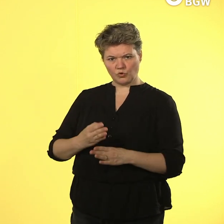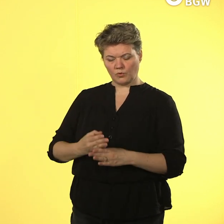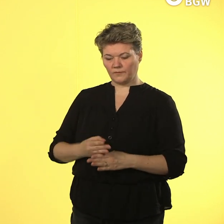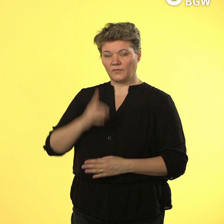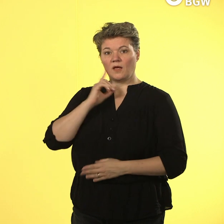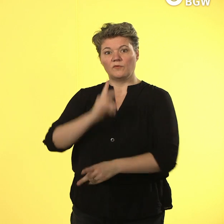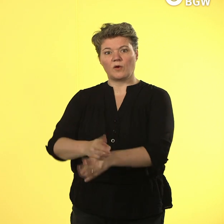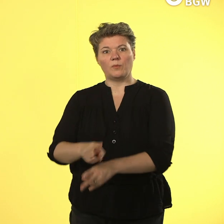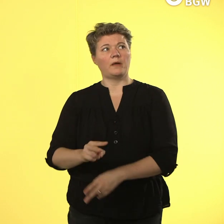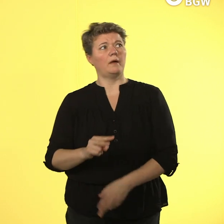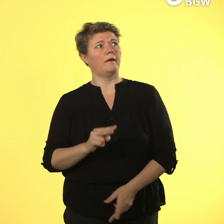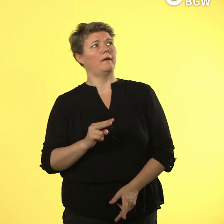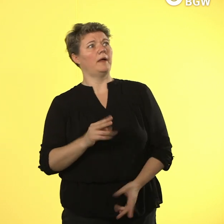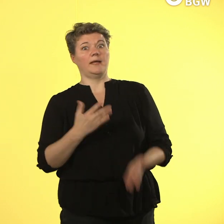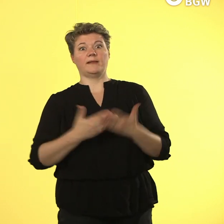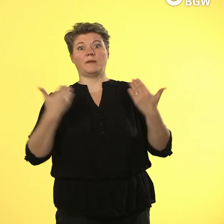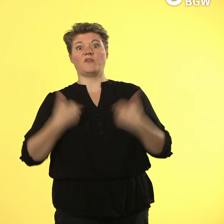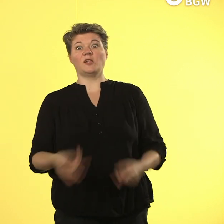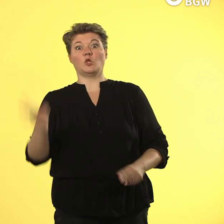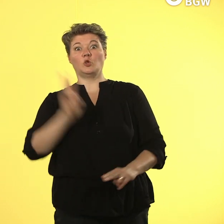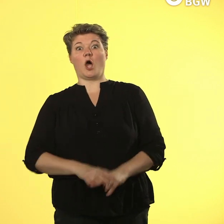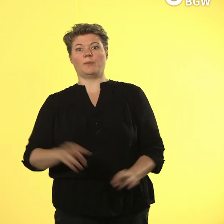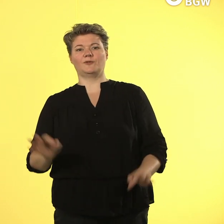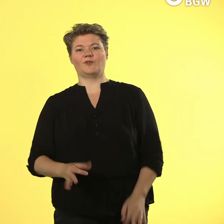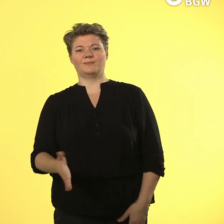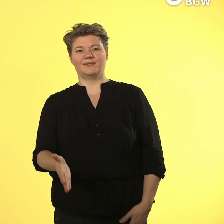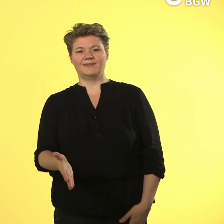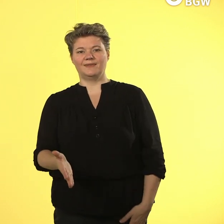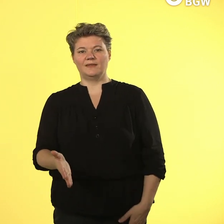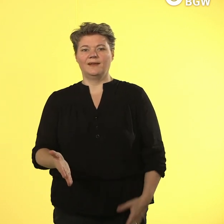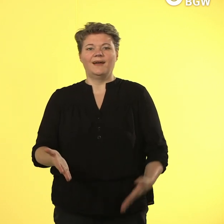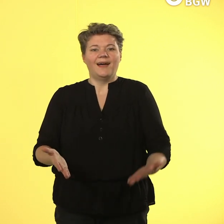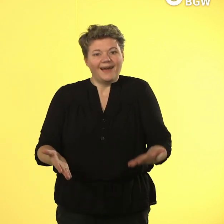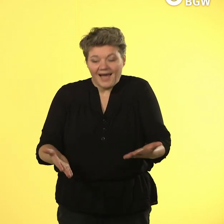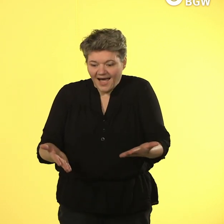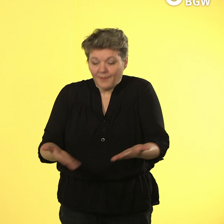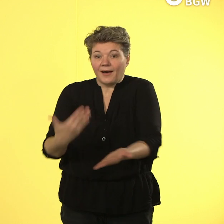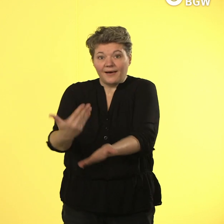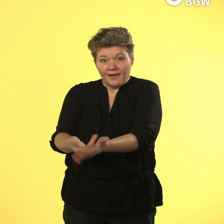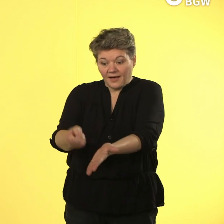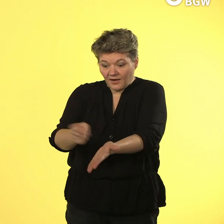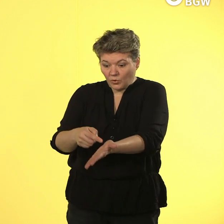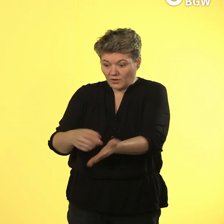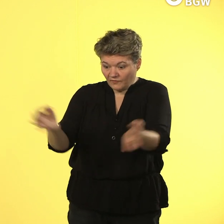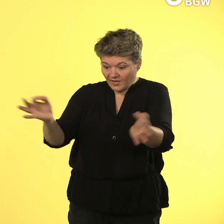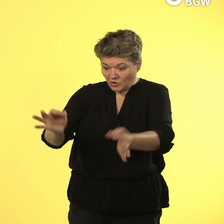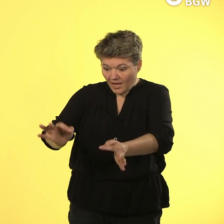was aber ich nicht zum Anlass nehme, darüber nachzudenken, dass ich es vielleicht anders machen sollte. Sondern das ist mir Argument genug: